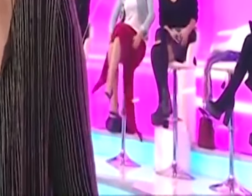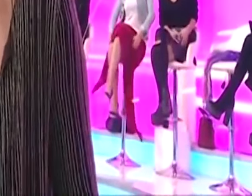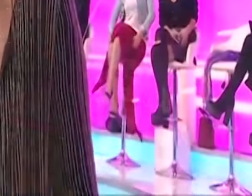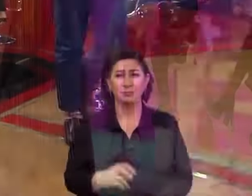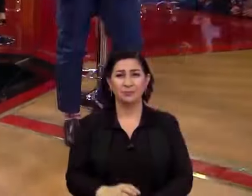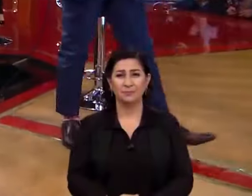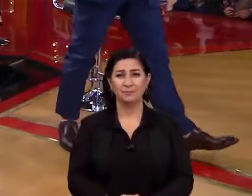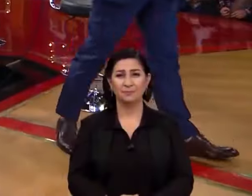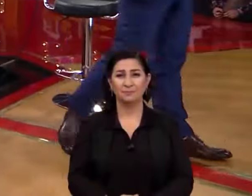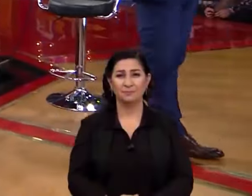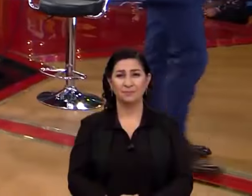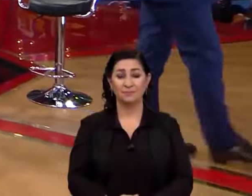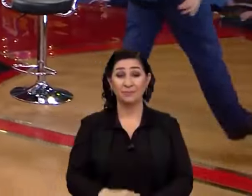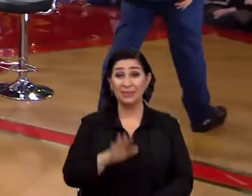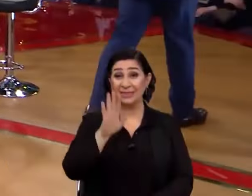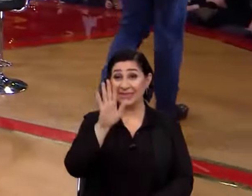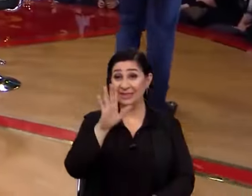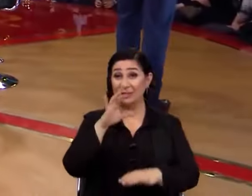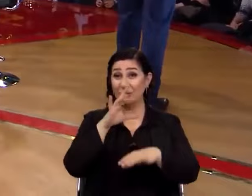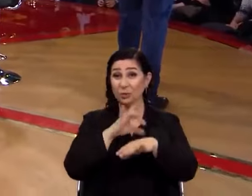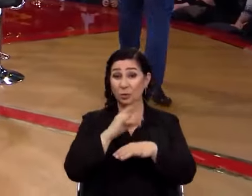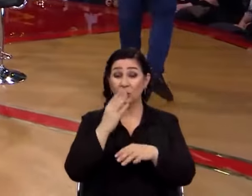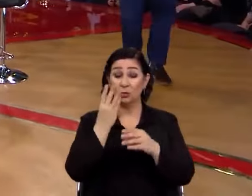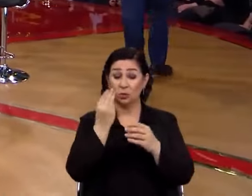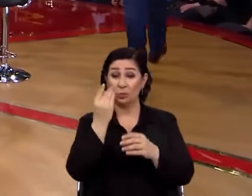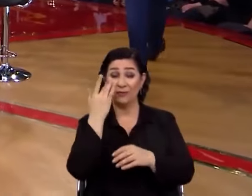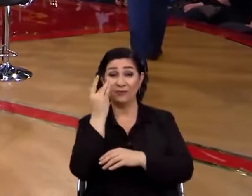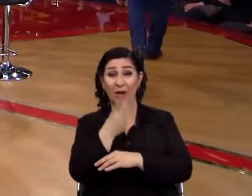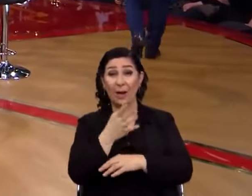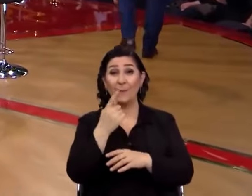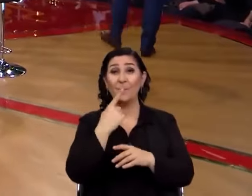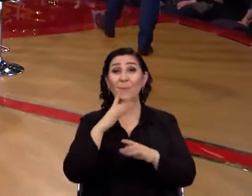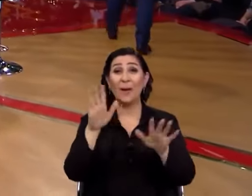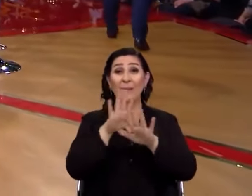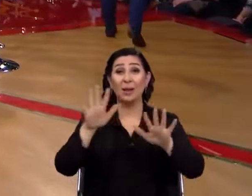bir yalnız tıbbi olarak doğru bir semptom var pembeler döner der böyle